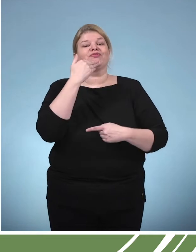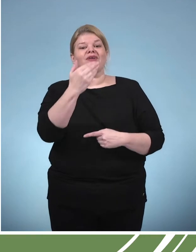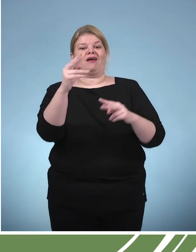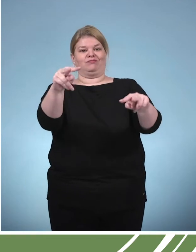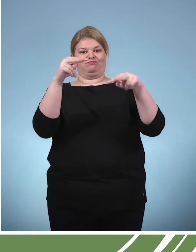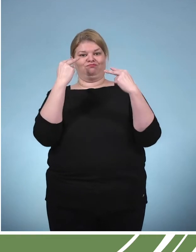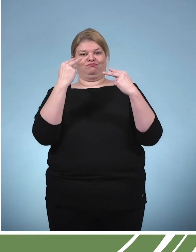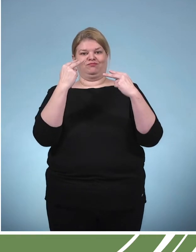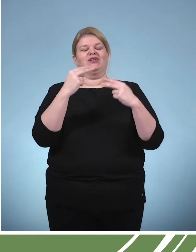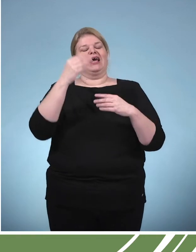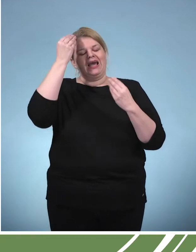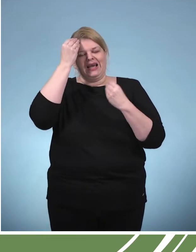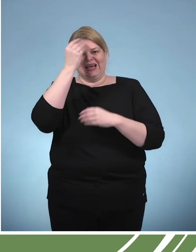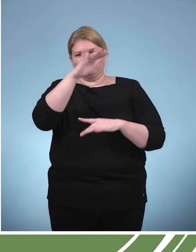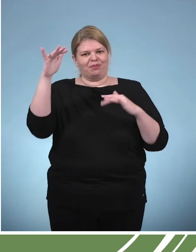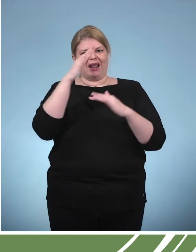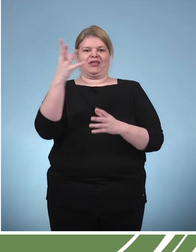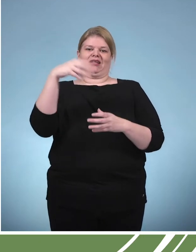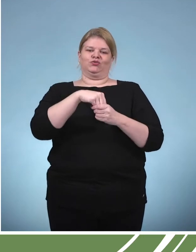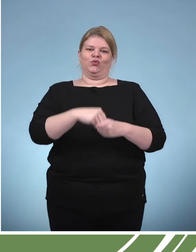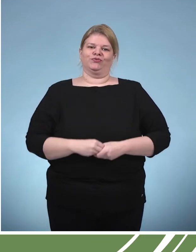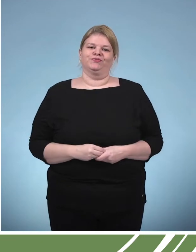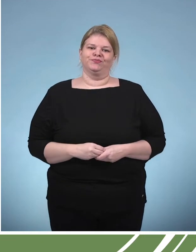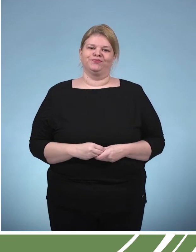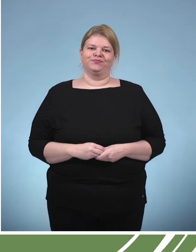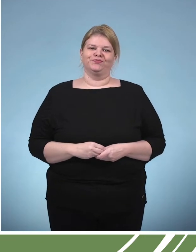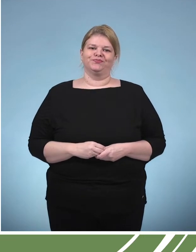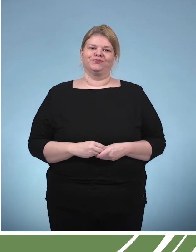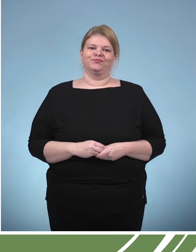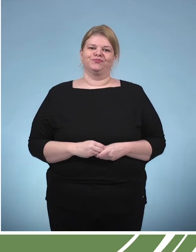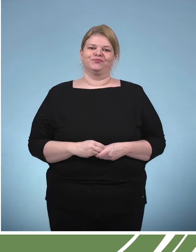In der Videobeschreibung findest du Links und Begleitmaterialien zur Durchführung dieser Methode.